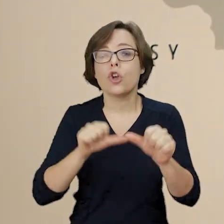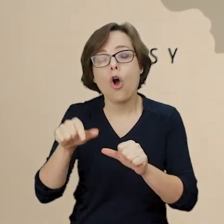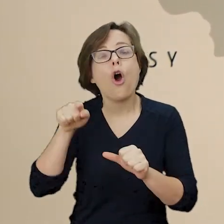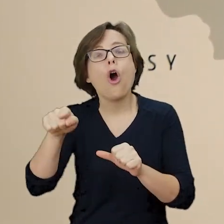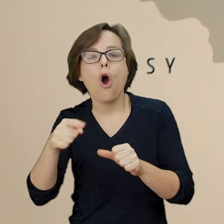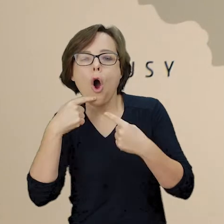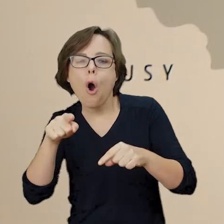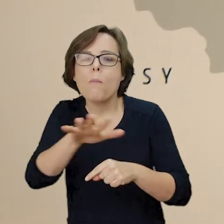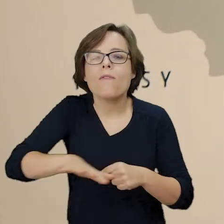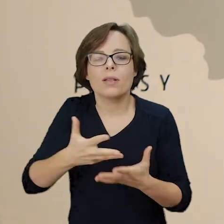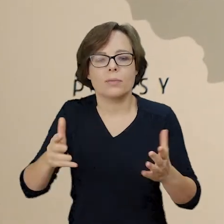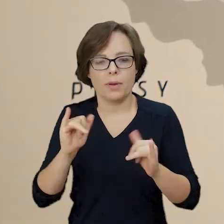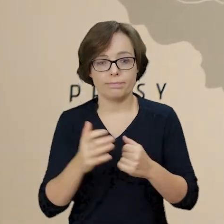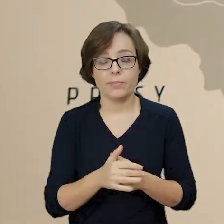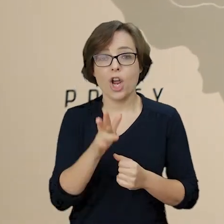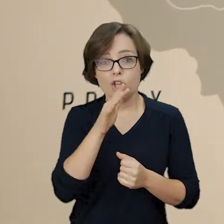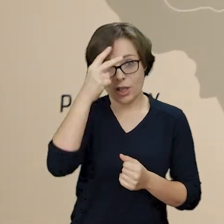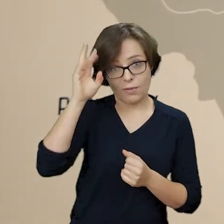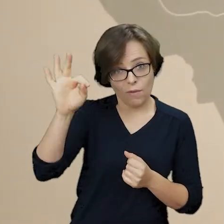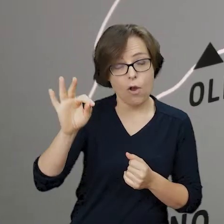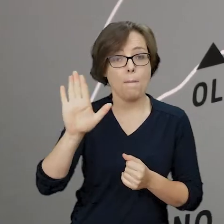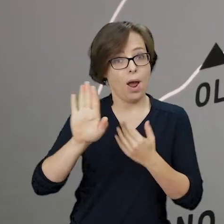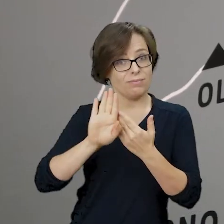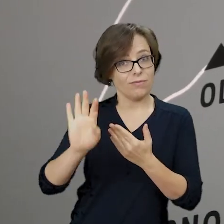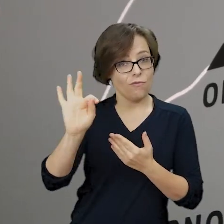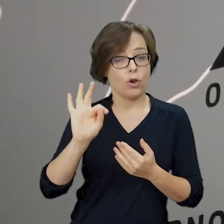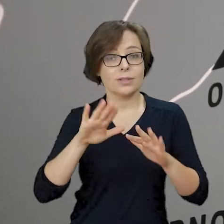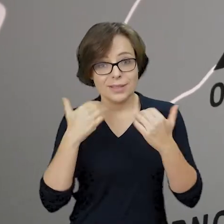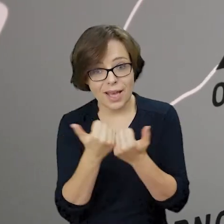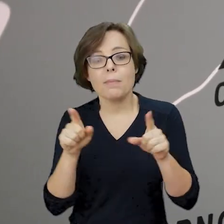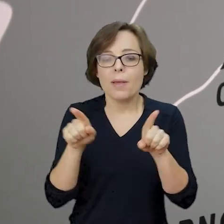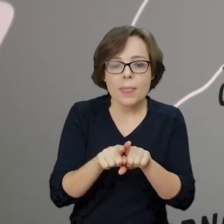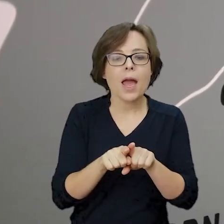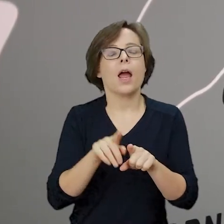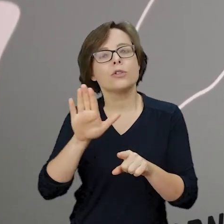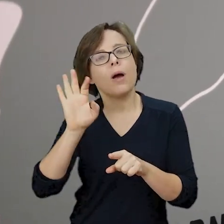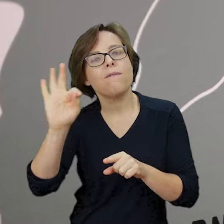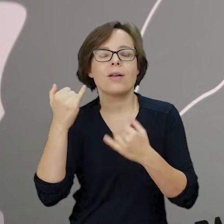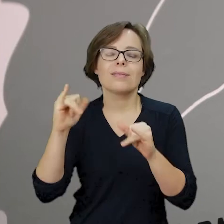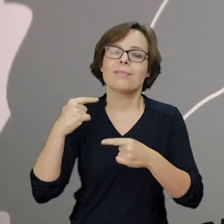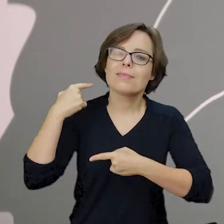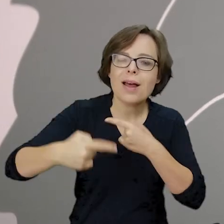Żydzi litewscy oprócz oddzielnego Sejmu mieli również odrębne od Żydów koronnych tradycje, liturgie,